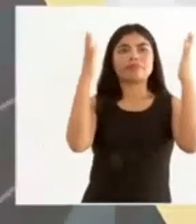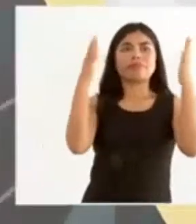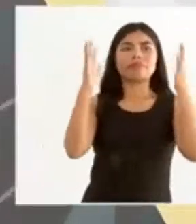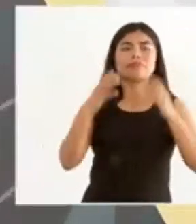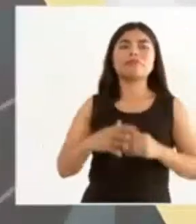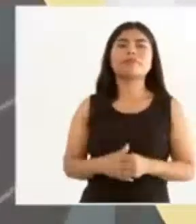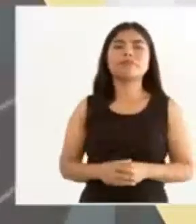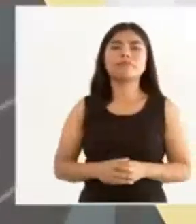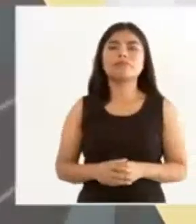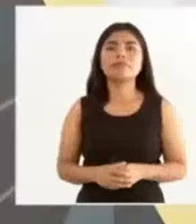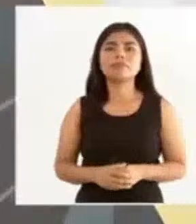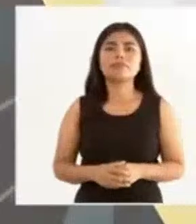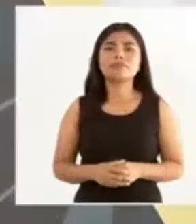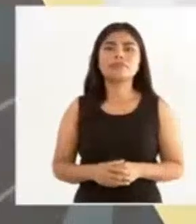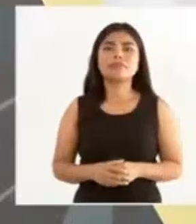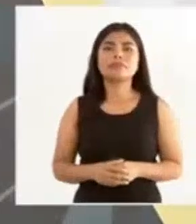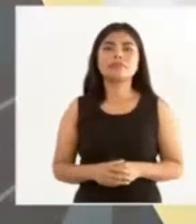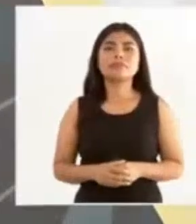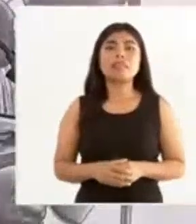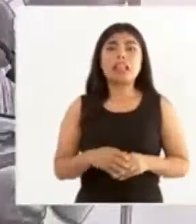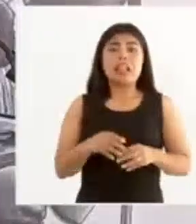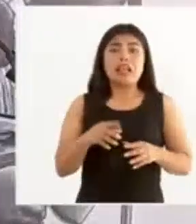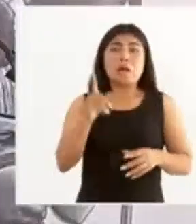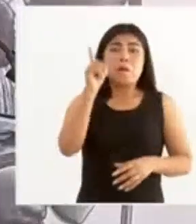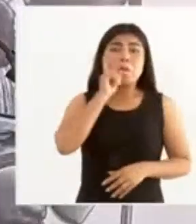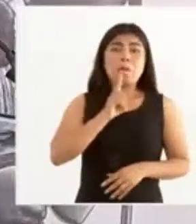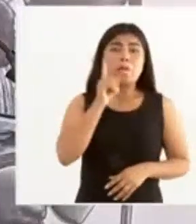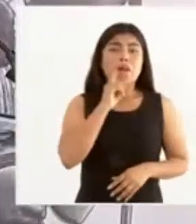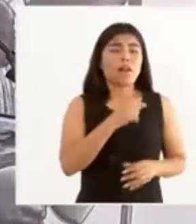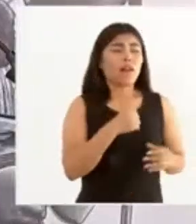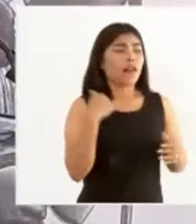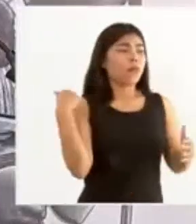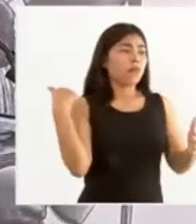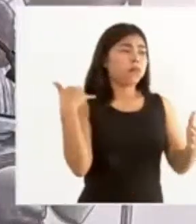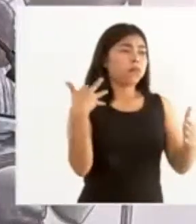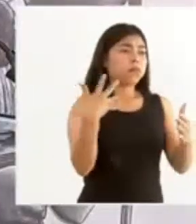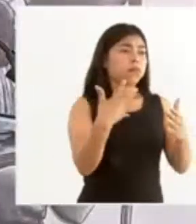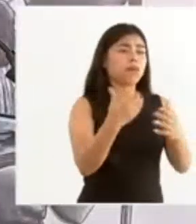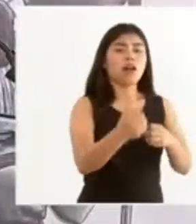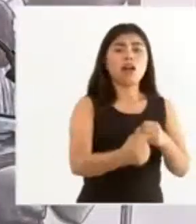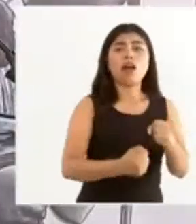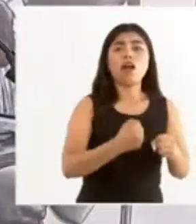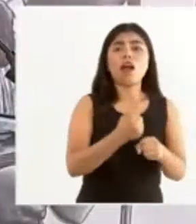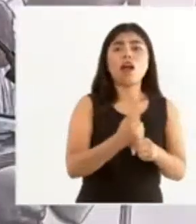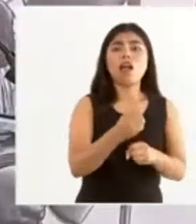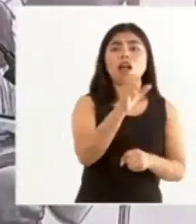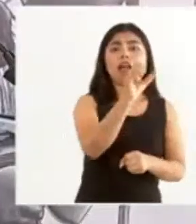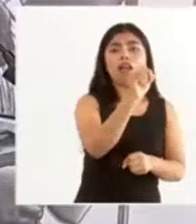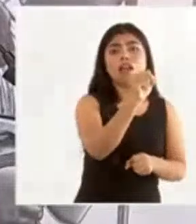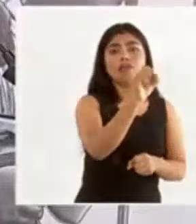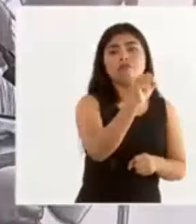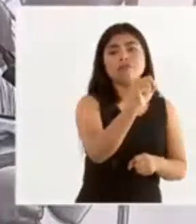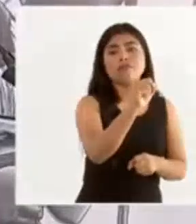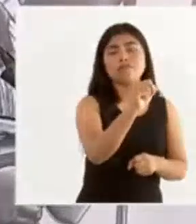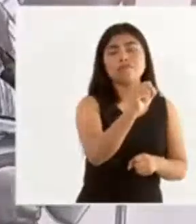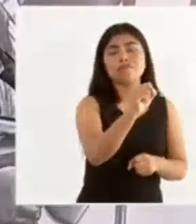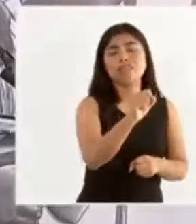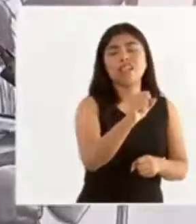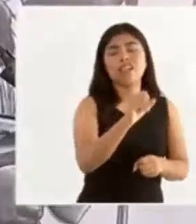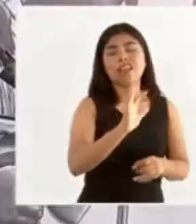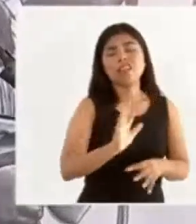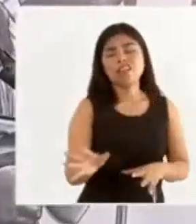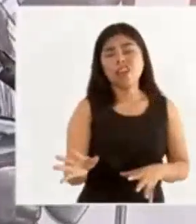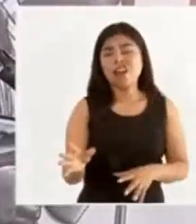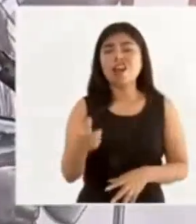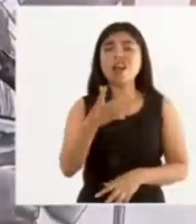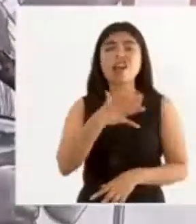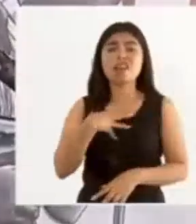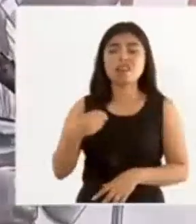Llegamos a los 60 años, ya crecieron los hijos,